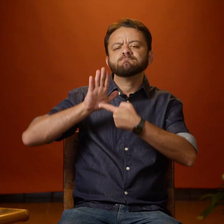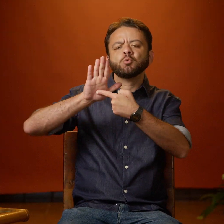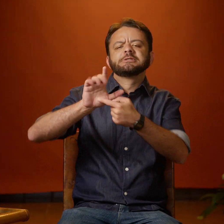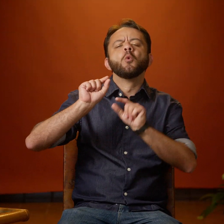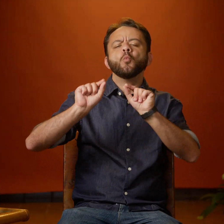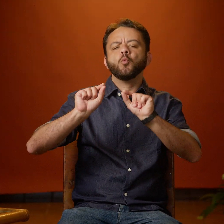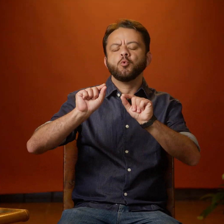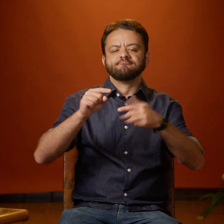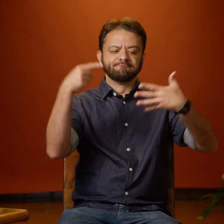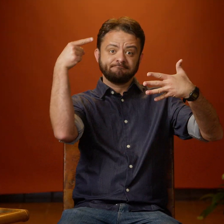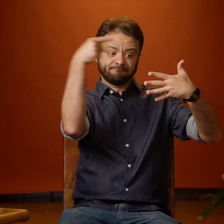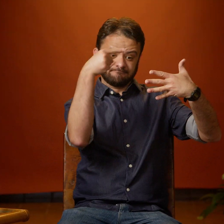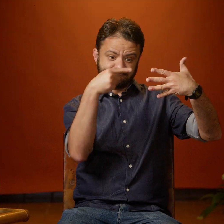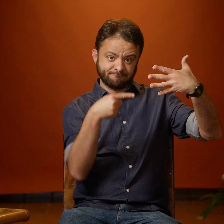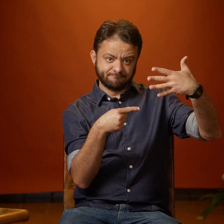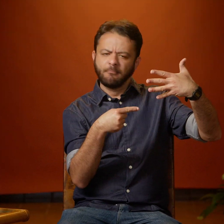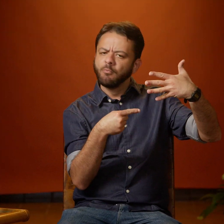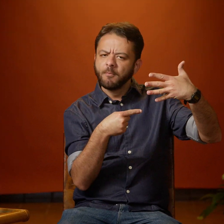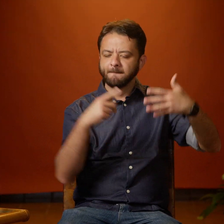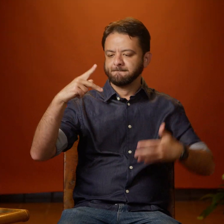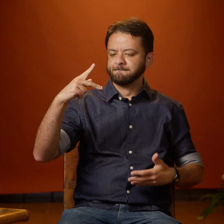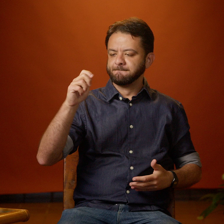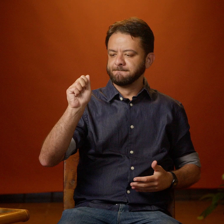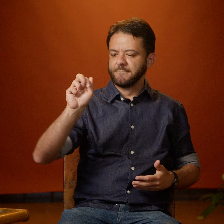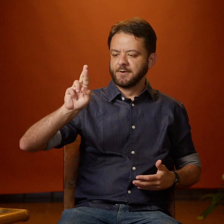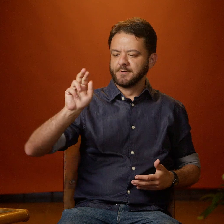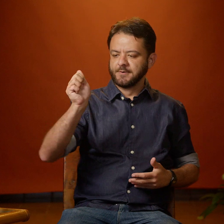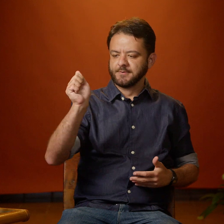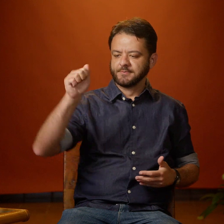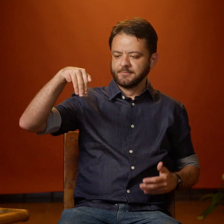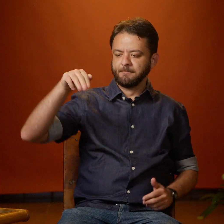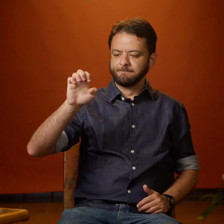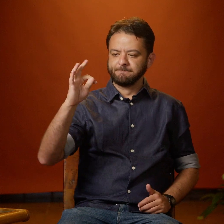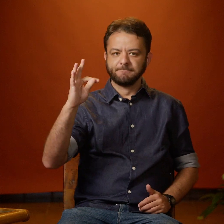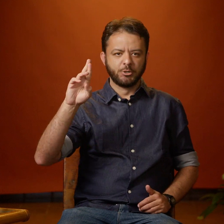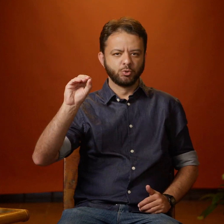Aqui nessa oficina nós iremos ter os parâmetros técnicos.